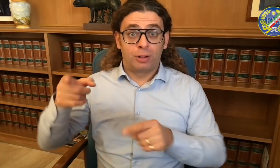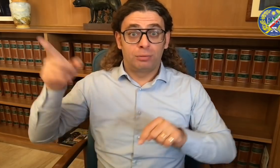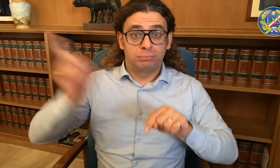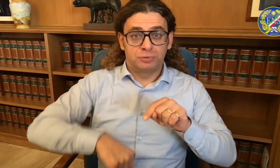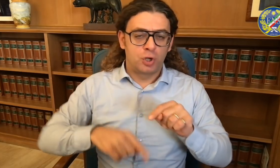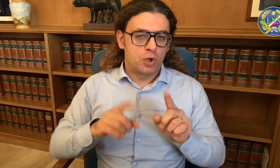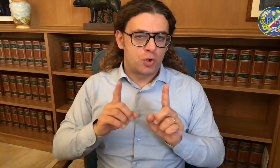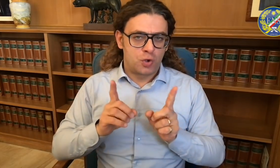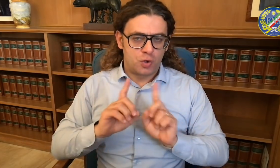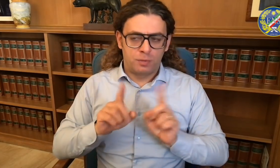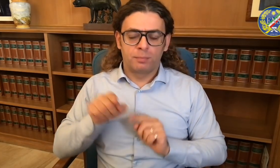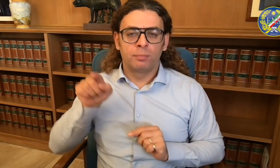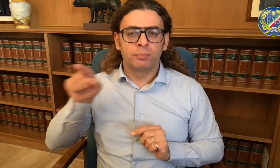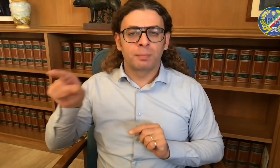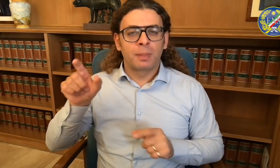L'eliminazione dell'assegno per gli invalidi civili non ci riguarda.